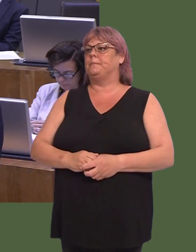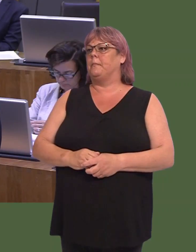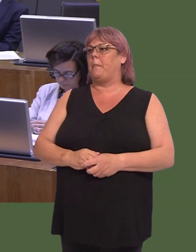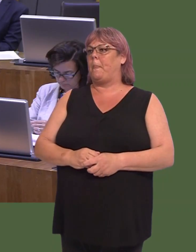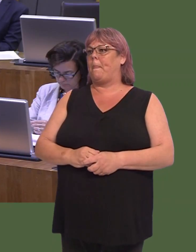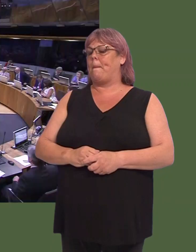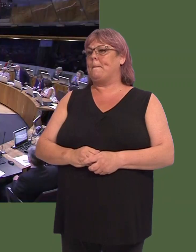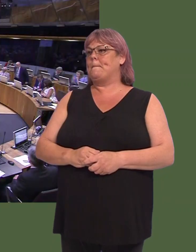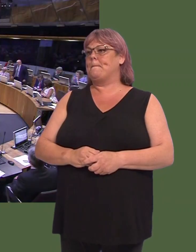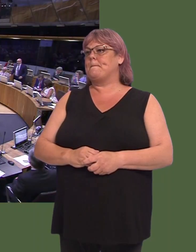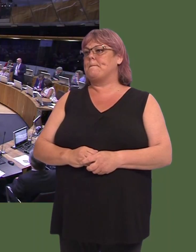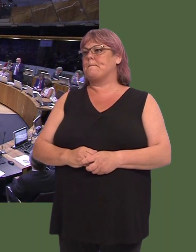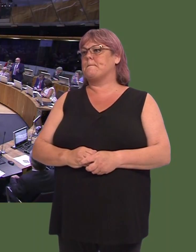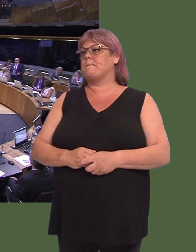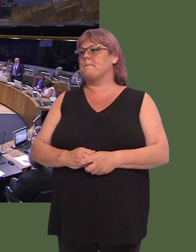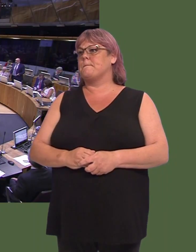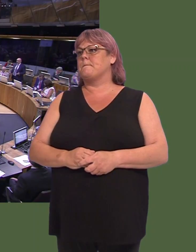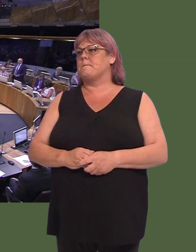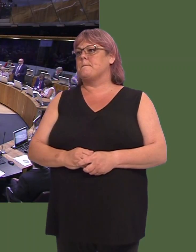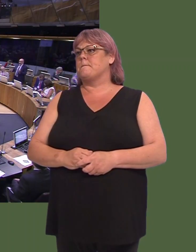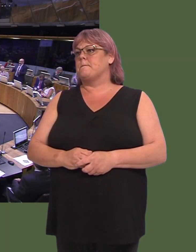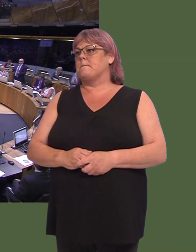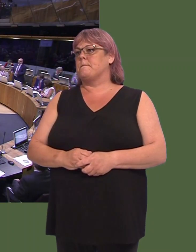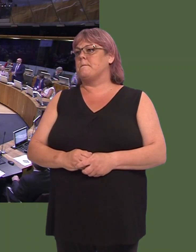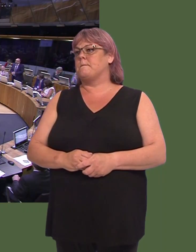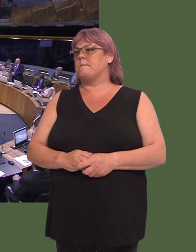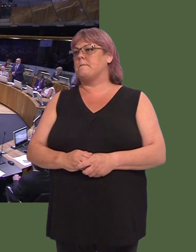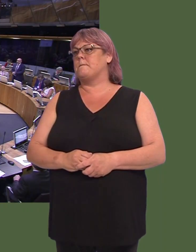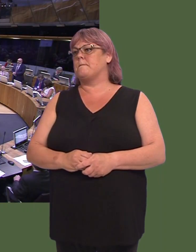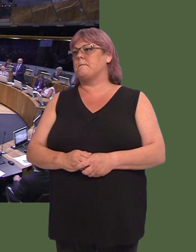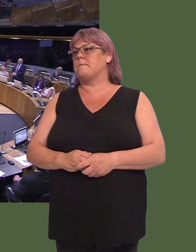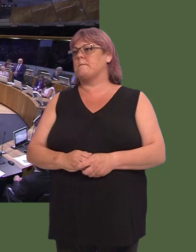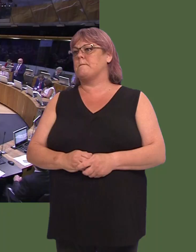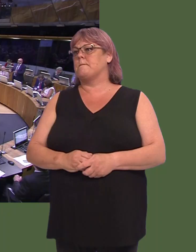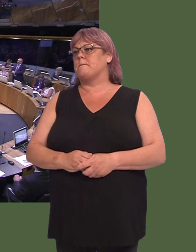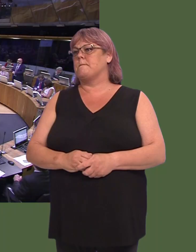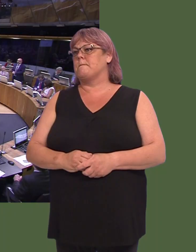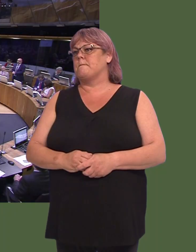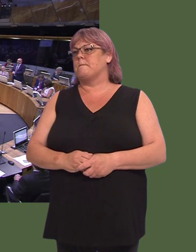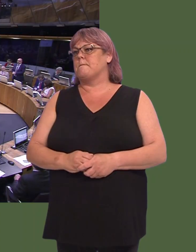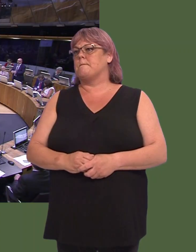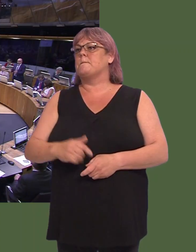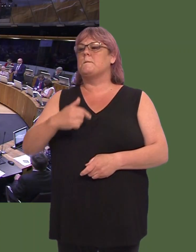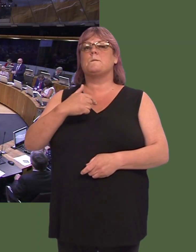Simon Thomas AM: Wel, dyma'r drydedd blaid sy'n codi i gefnogi 20 mya fel y peth naturiol yn ein trefi a phentrefi ni. Pan oeddwn i'n mynd i'r ysgol gynradd, roedd 90 y cant o blant yn cerdded nôl ac ymlaen